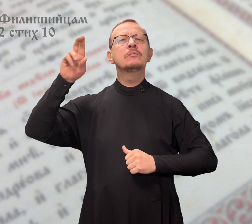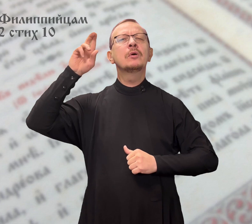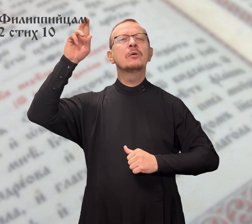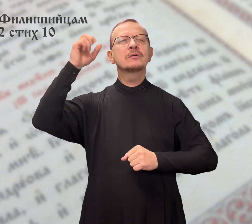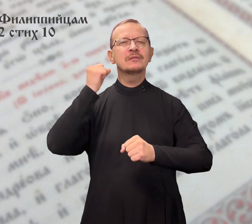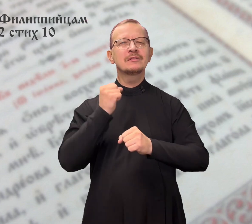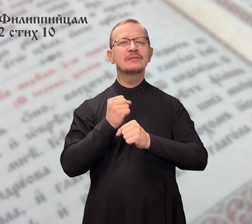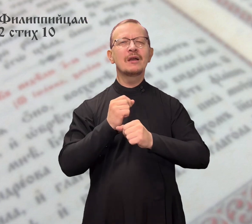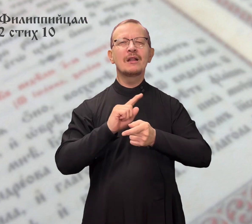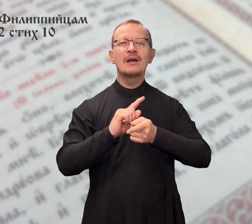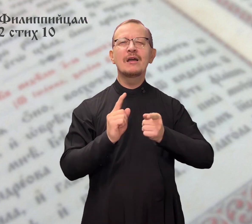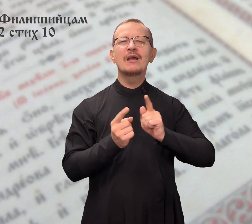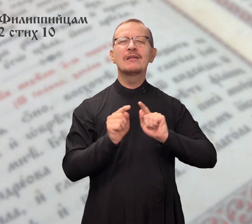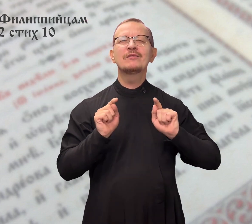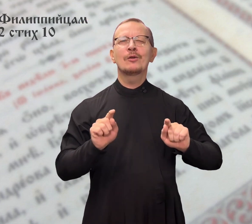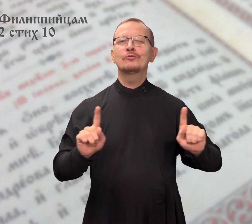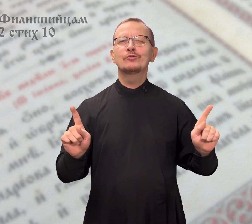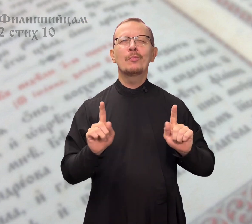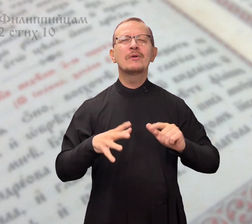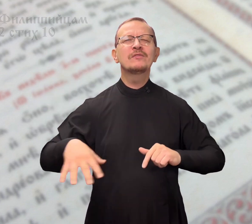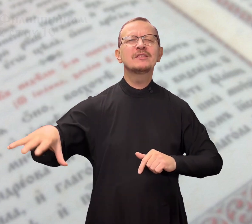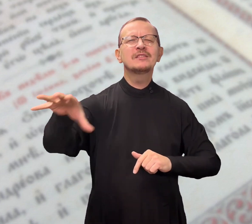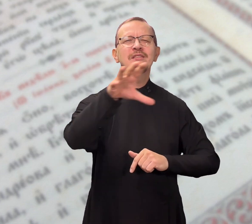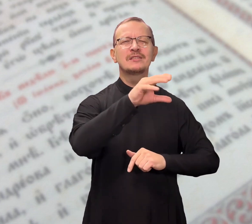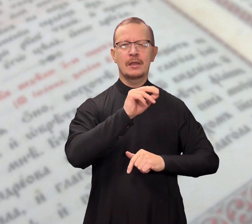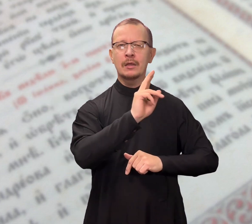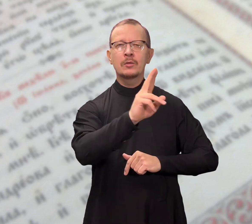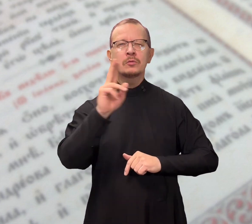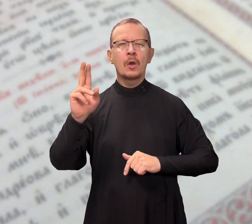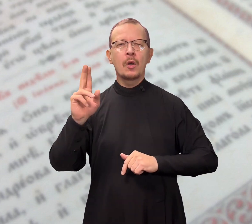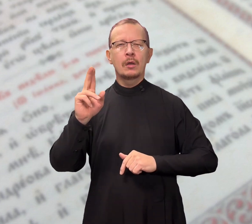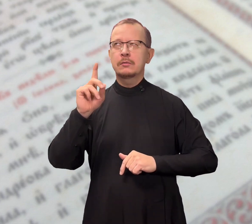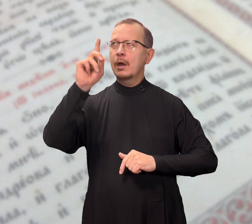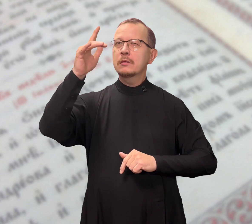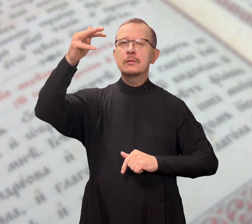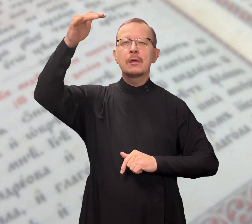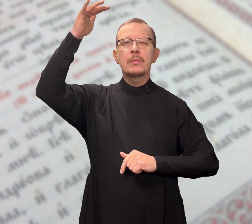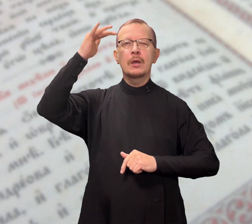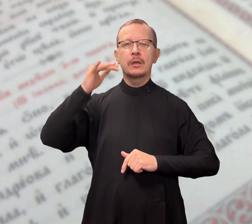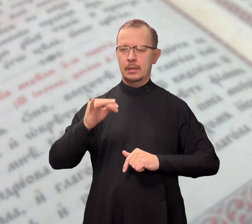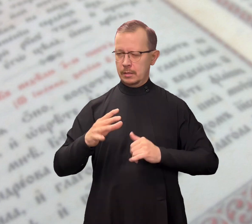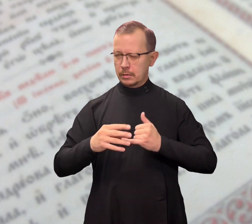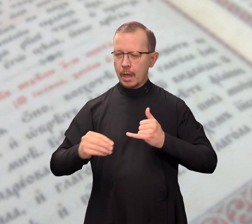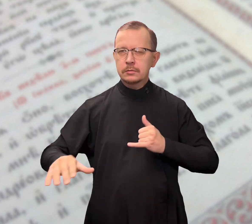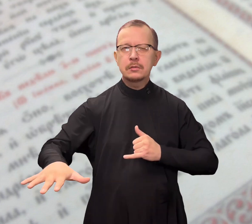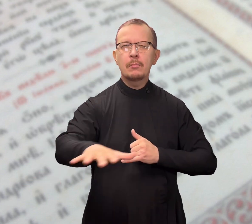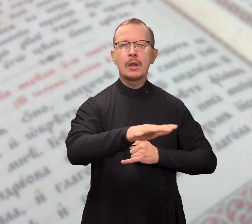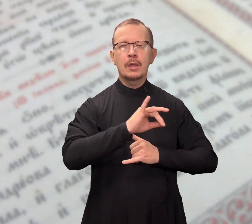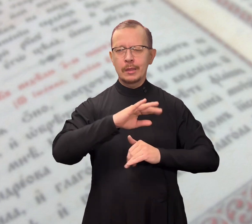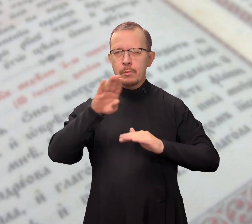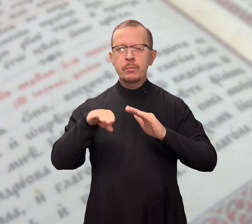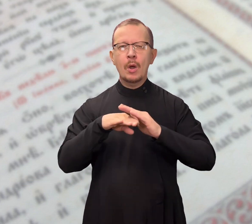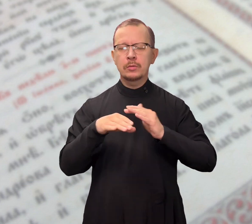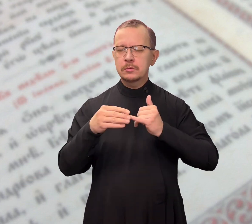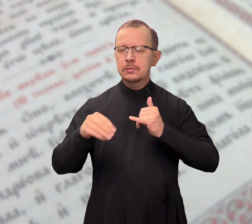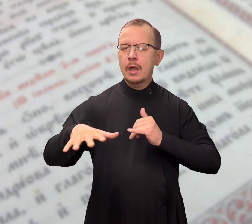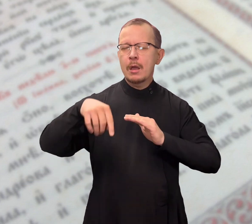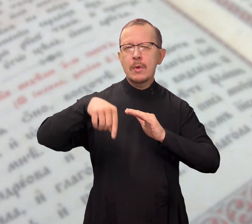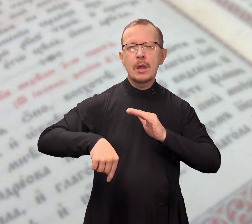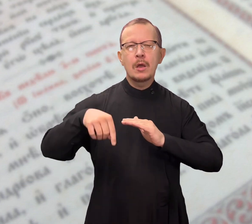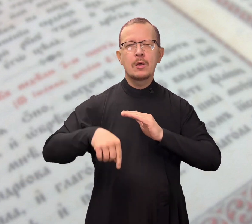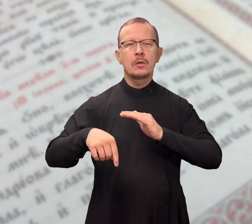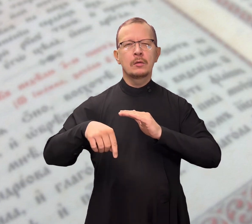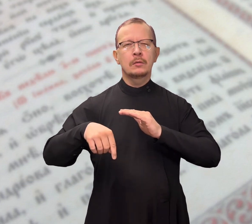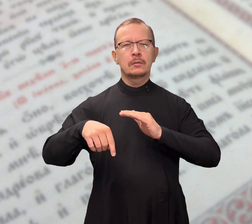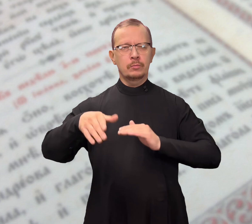Бог сделал это, чтобы все, кто на небесах, на земле и под землей,